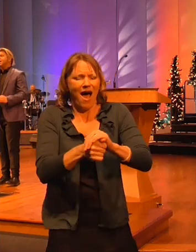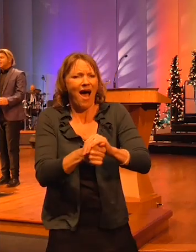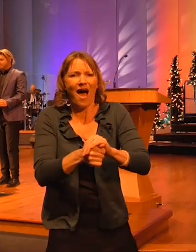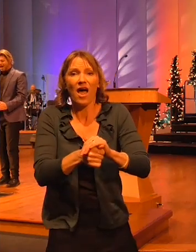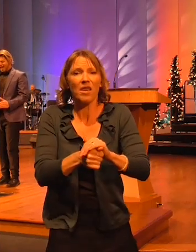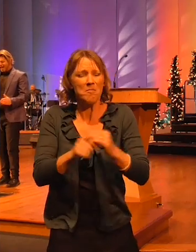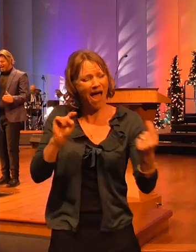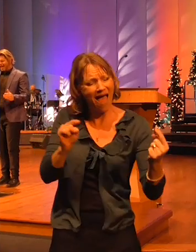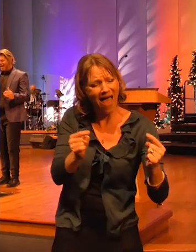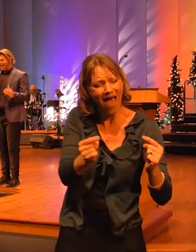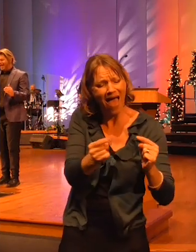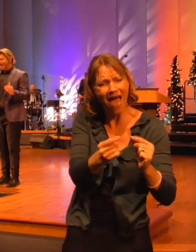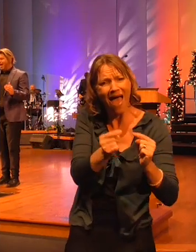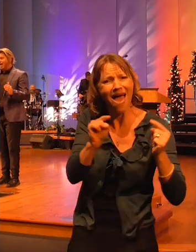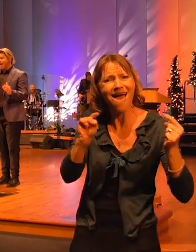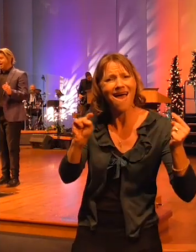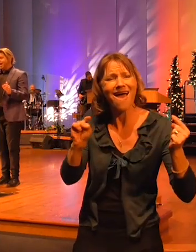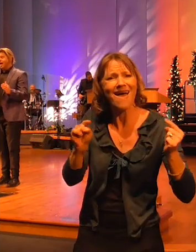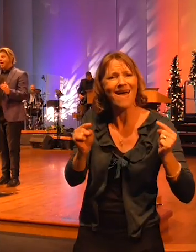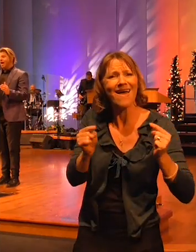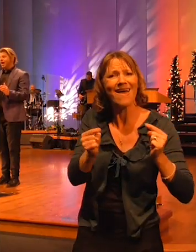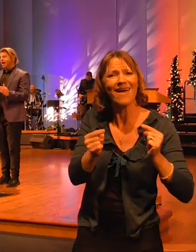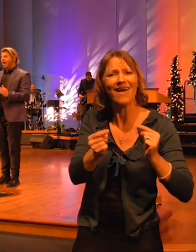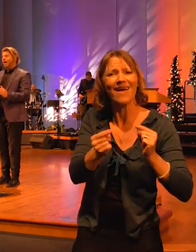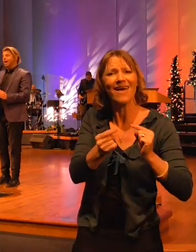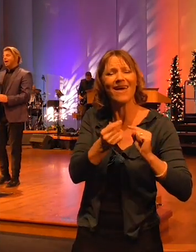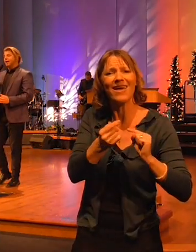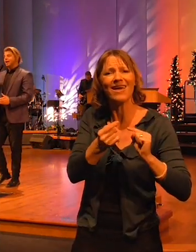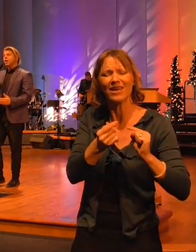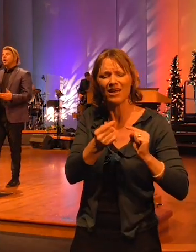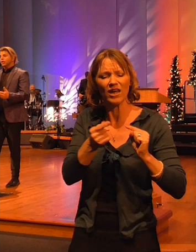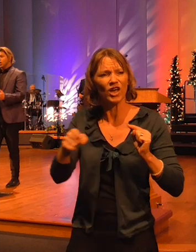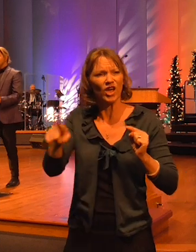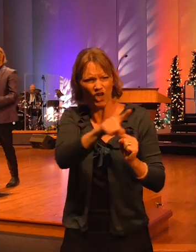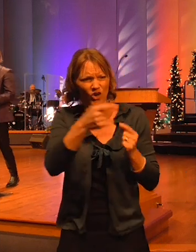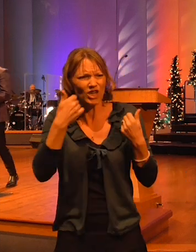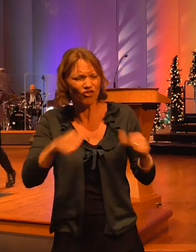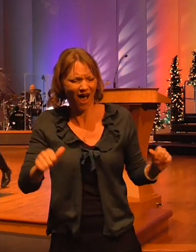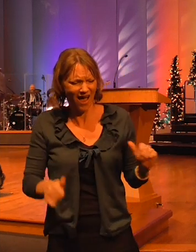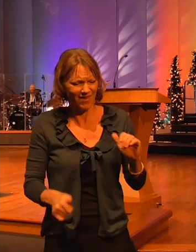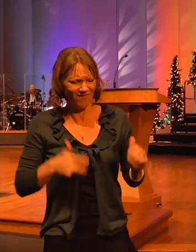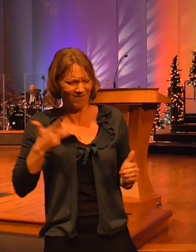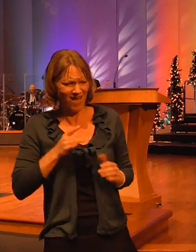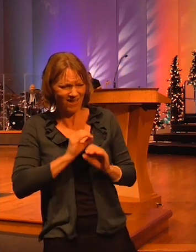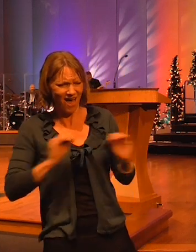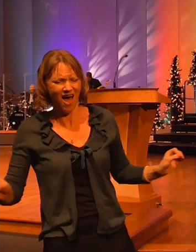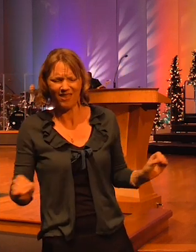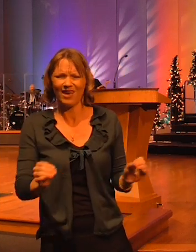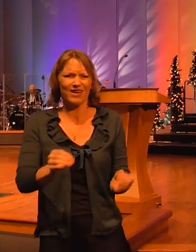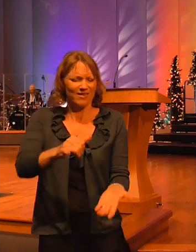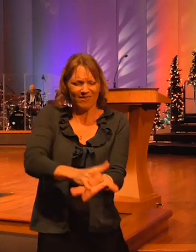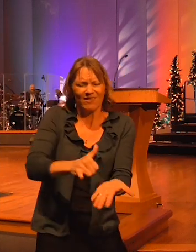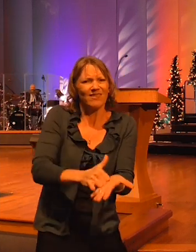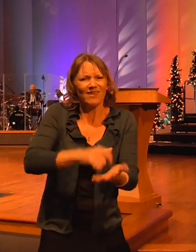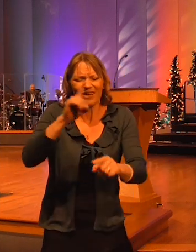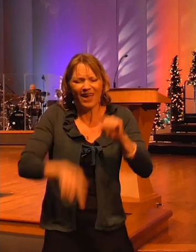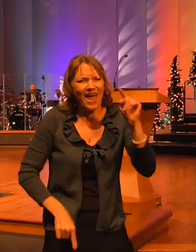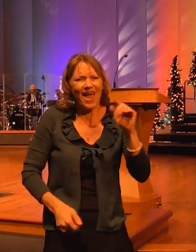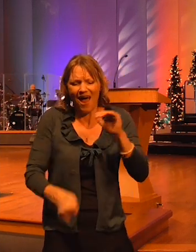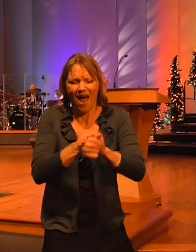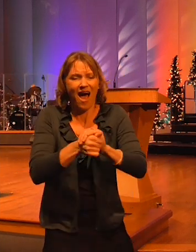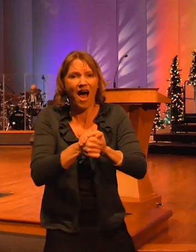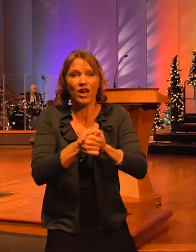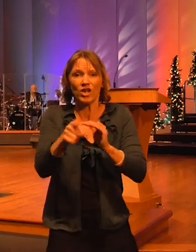dolor, puedes intentar adormecerlo, hay en ningún lugar para ocultar puedes intentar numerarlo